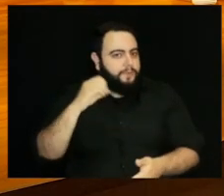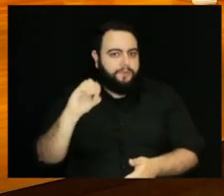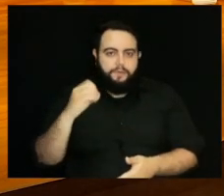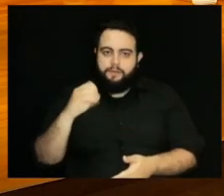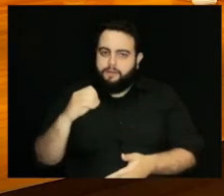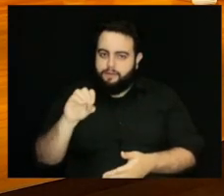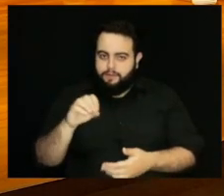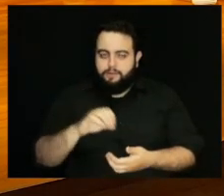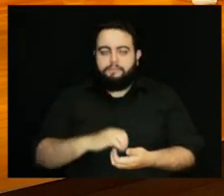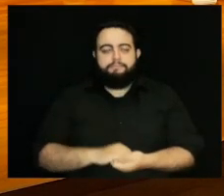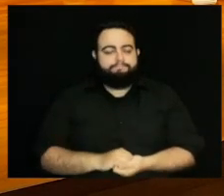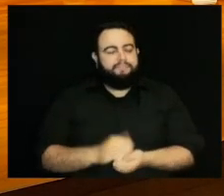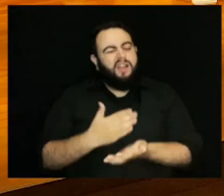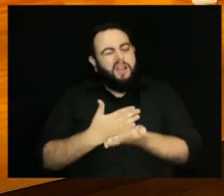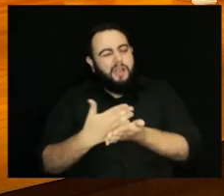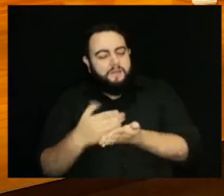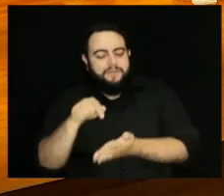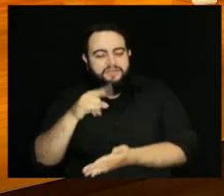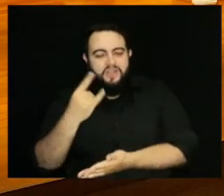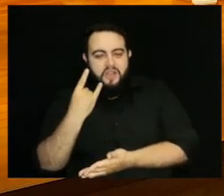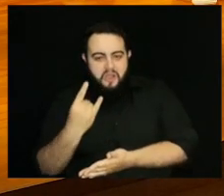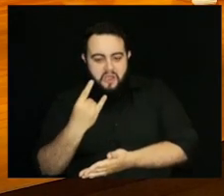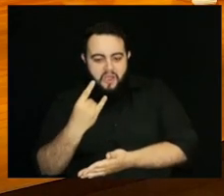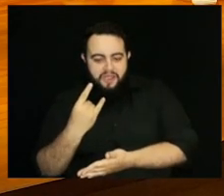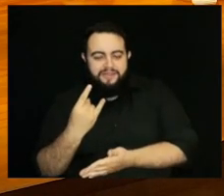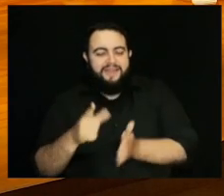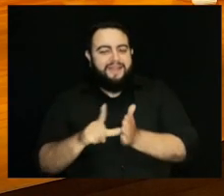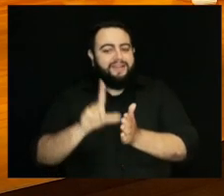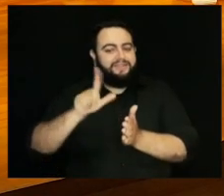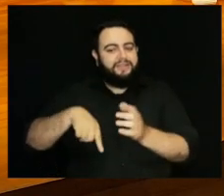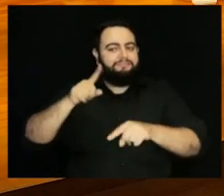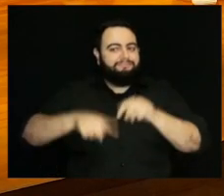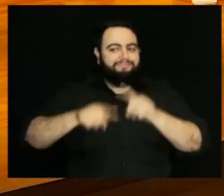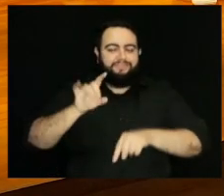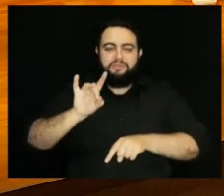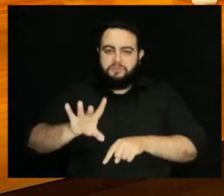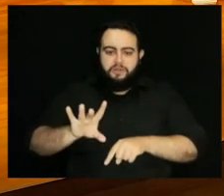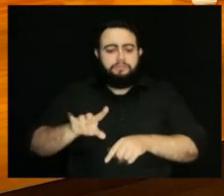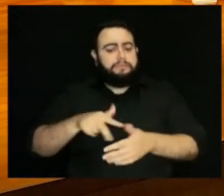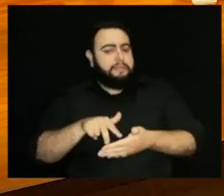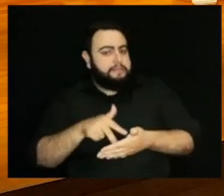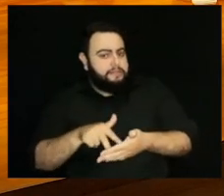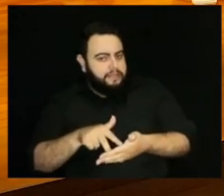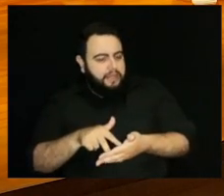entrar esse rock que até então era basicamente instrumental, era rock para dançar. Quatro, cinco